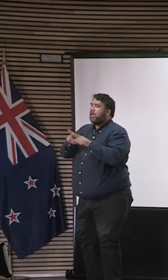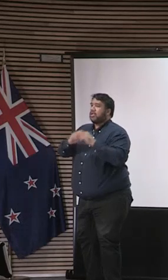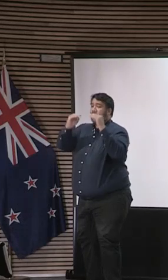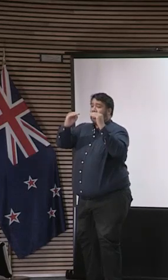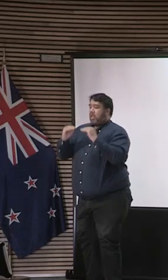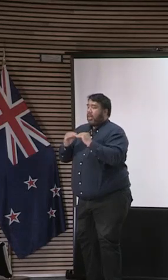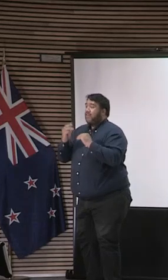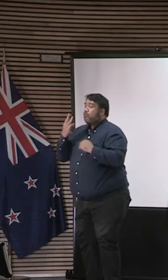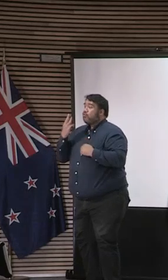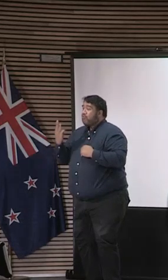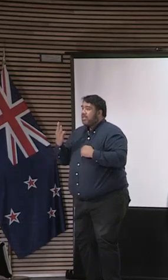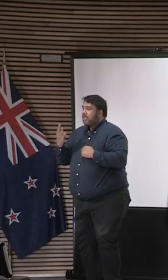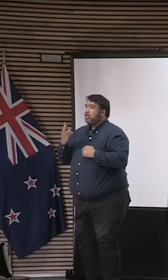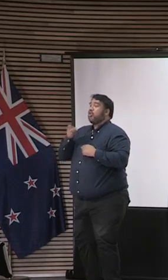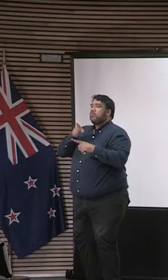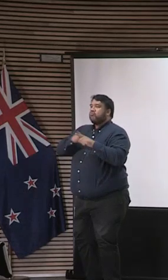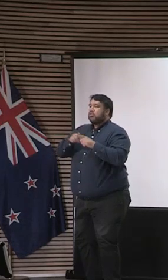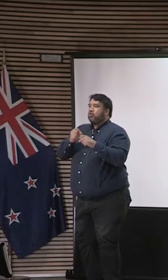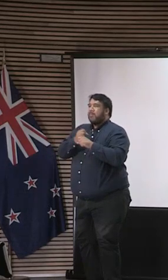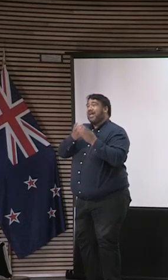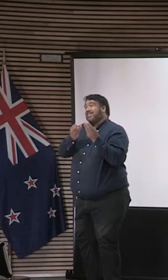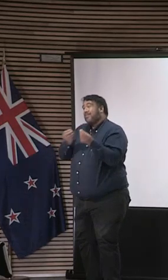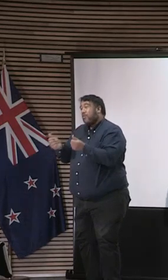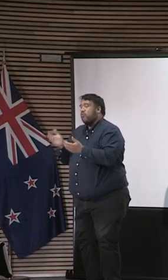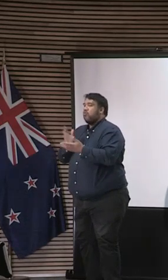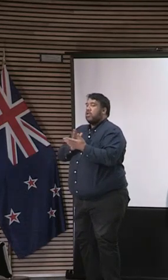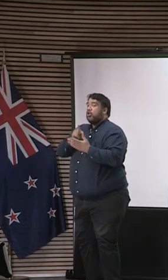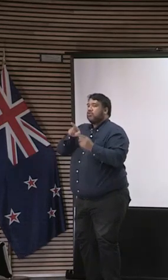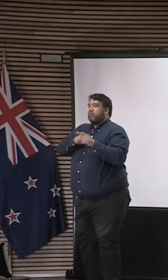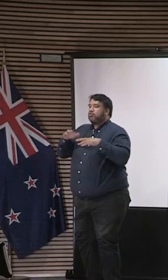whakapono ana ko tera te keehi i whakaritea ki taku i tohutohu